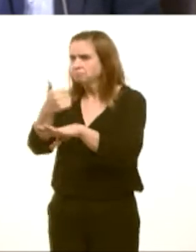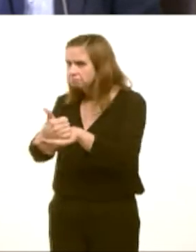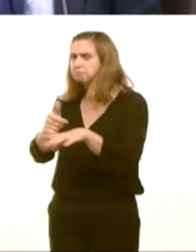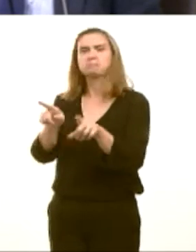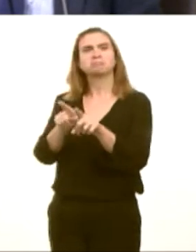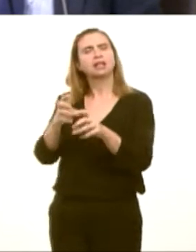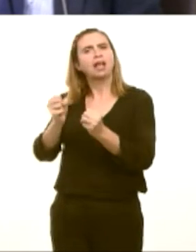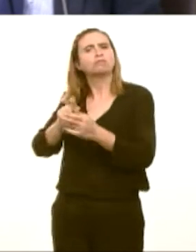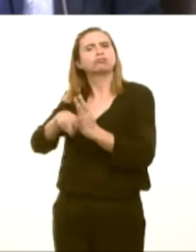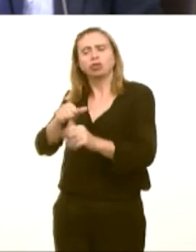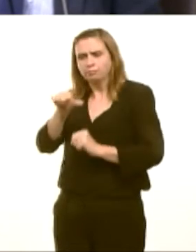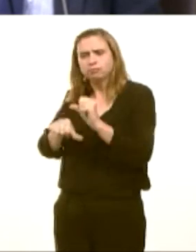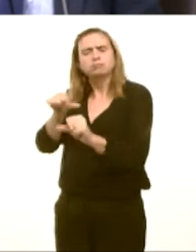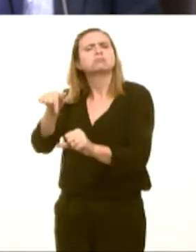i gefnogi ein stryd fawr.